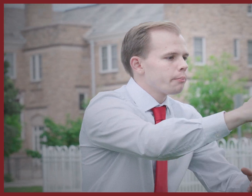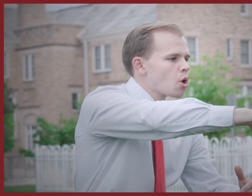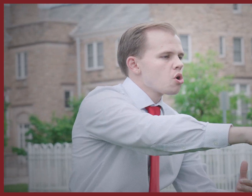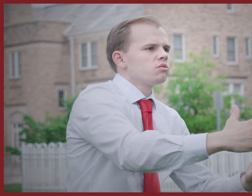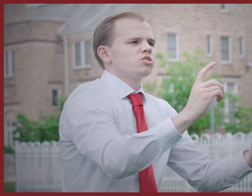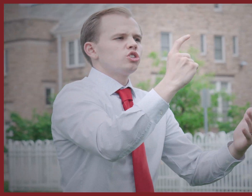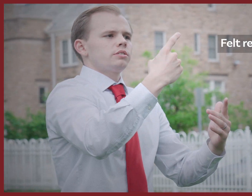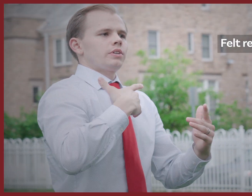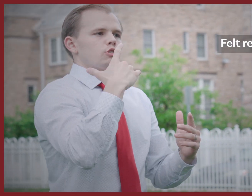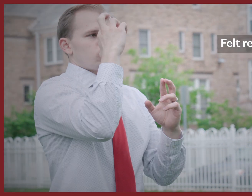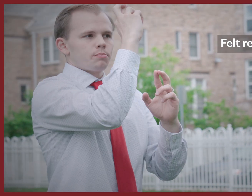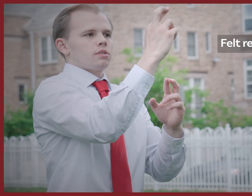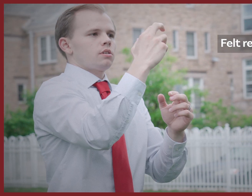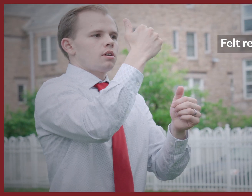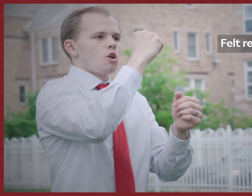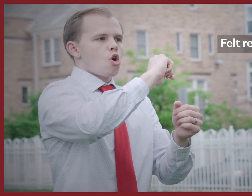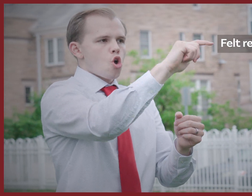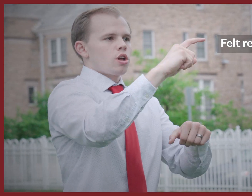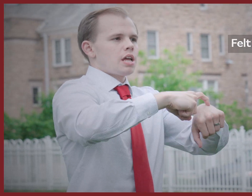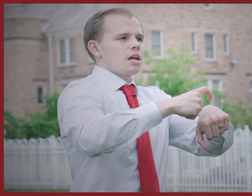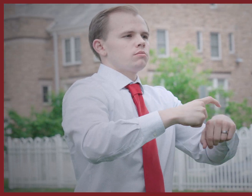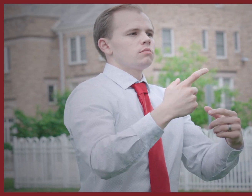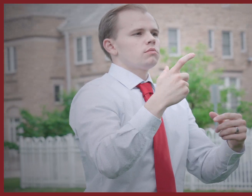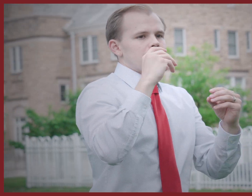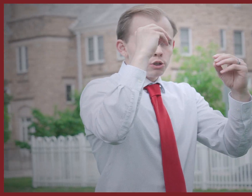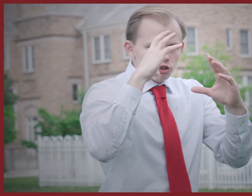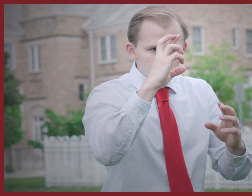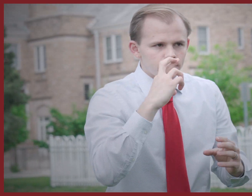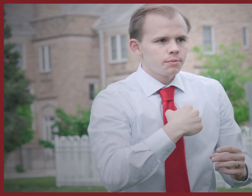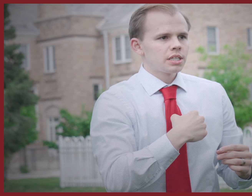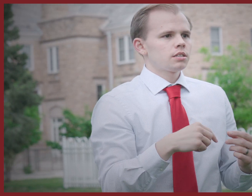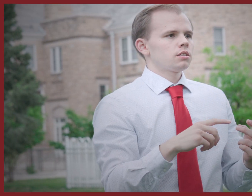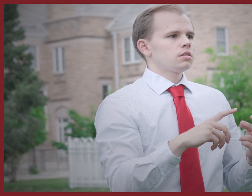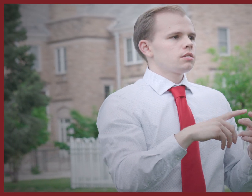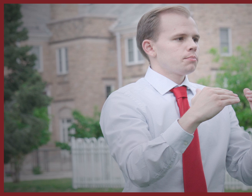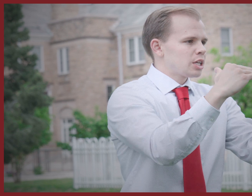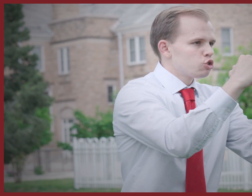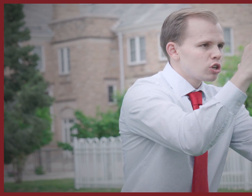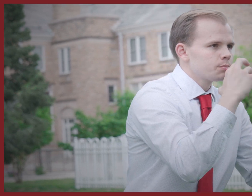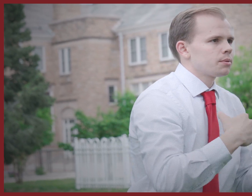Nunca me burlaron de mí por ser pequeño y delgado. Fui respetado en todo momento. Los profesores me respetaron.